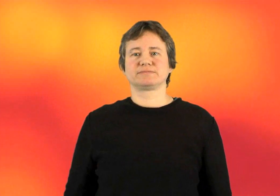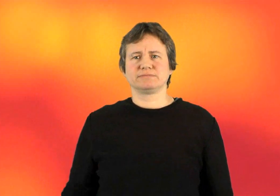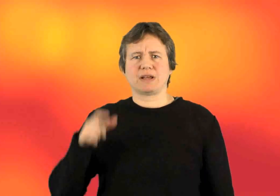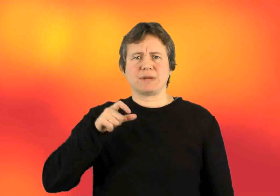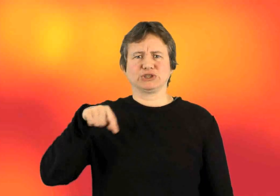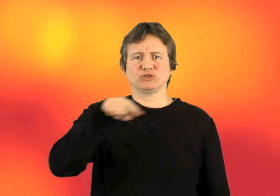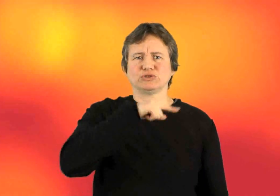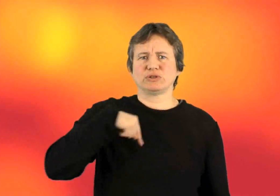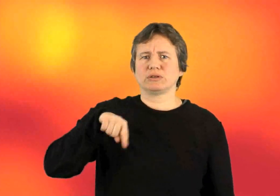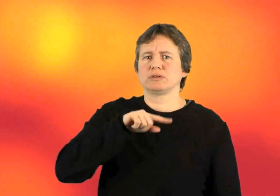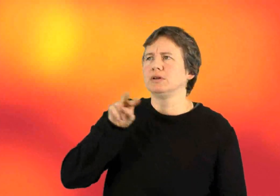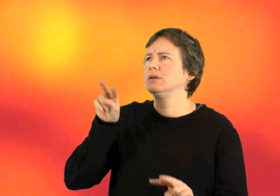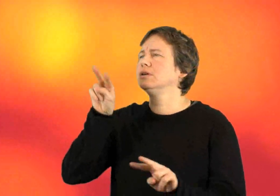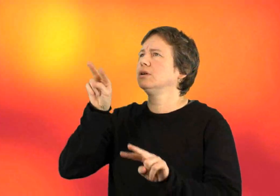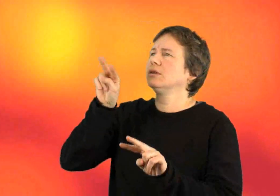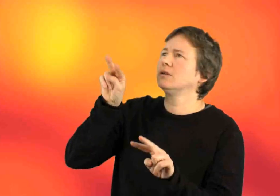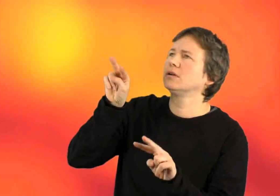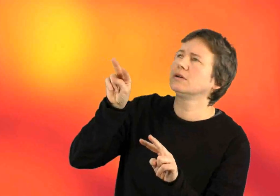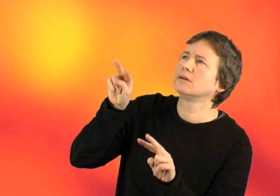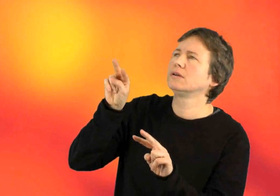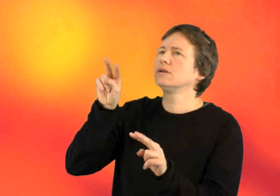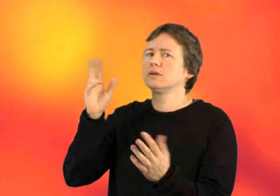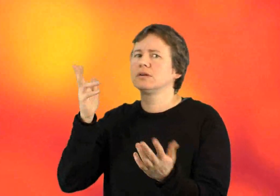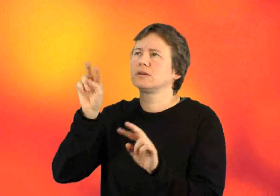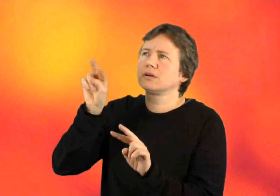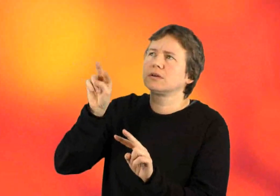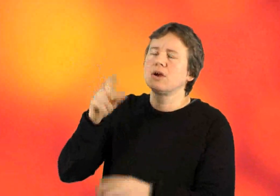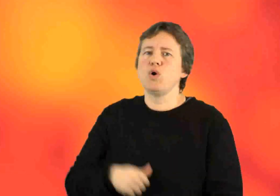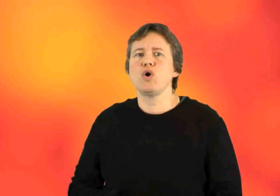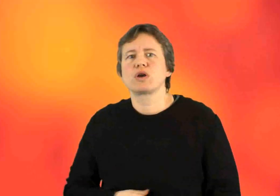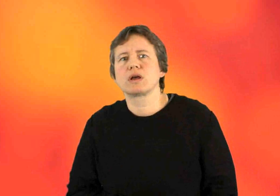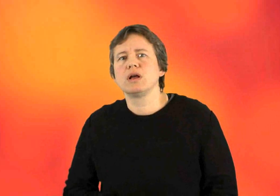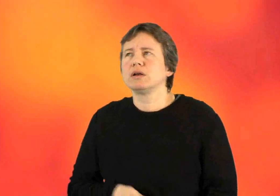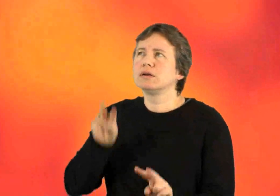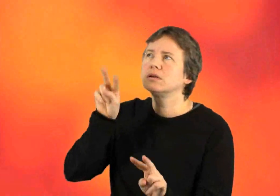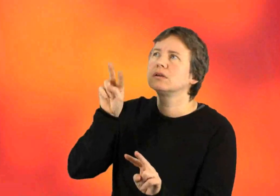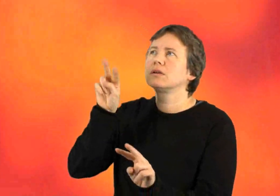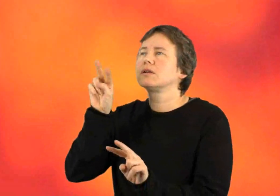Menschen haben Hunger und schauen auf Gott